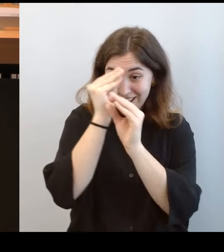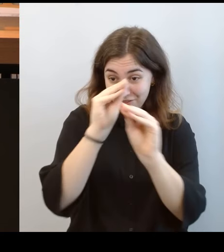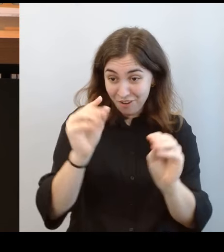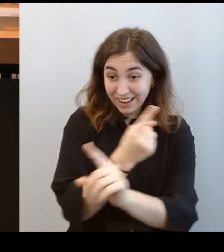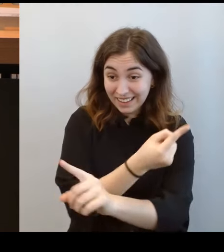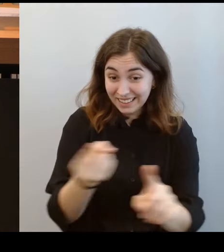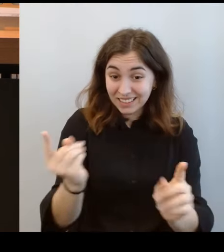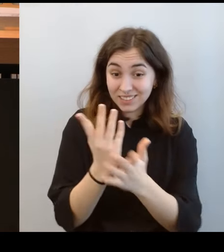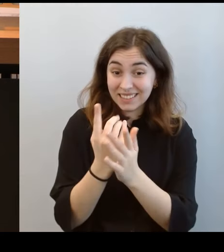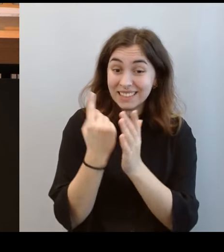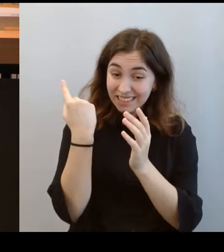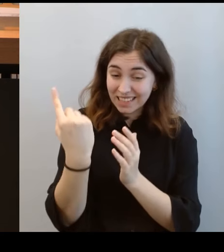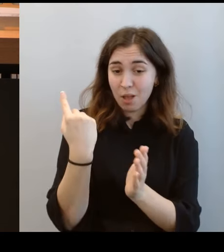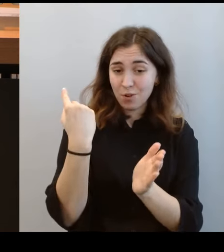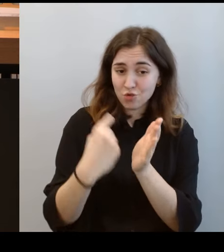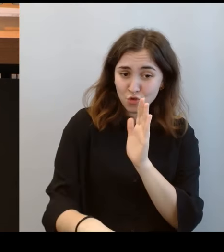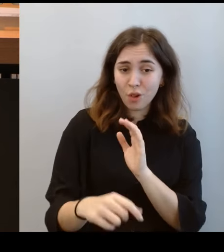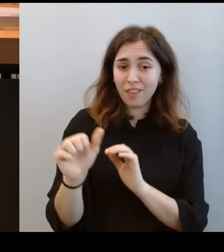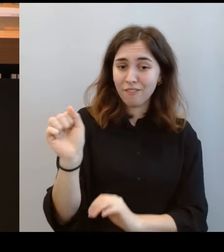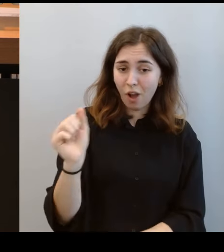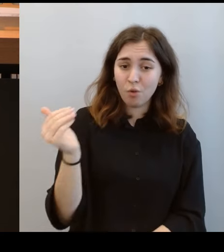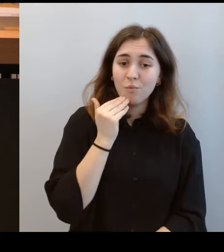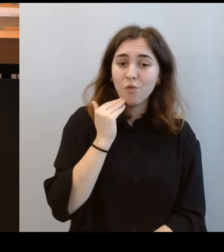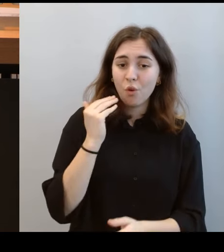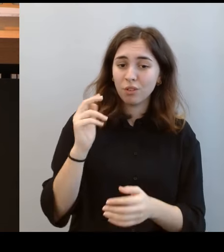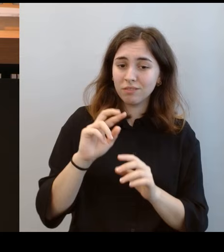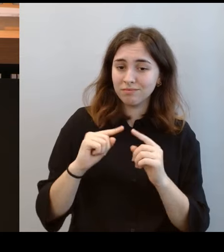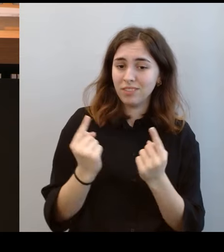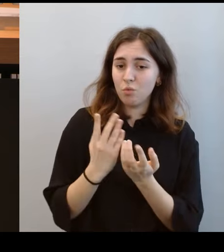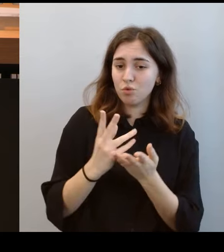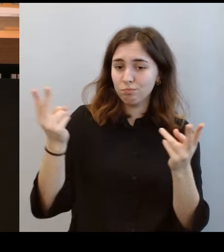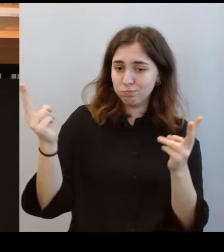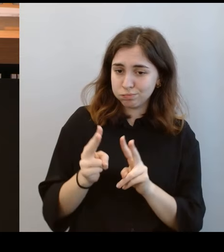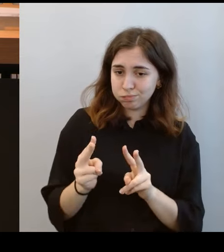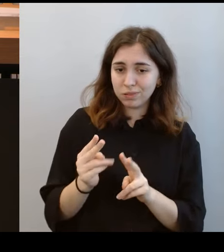haben und die Mietpreise in Berlin in die Höhe getrieben haben. Das kann man den Berlinern nicht oft genug sagen.